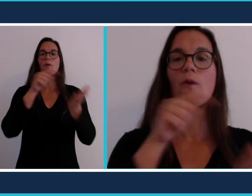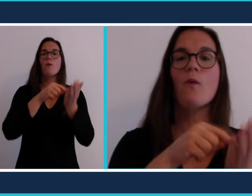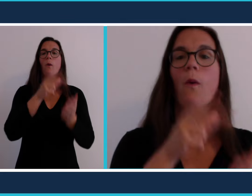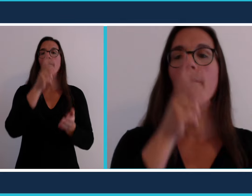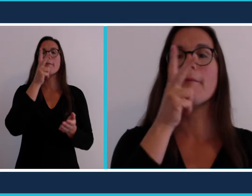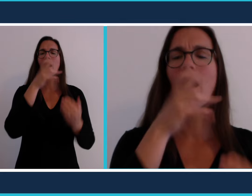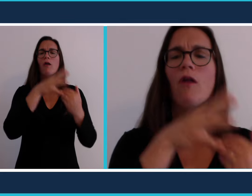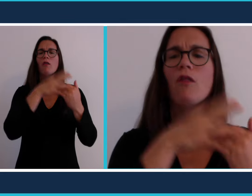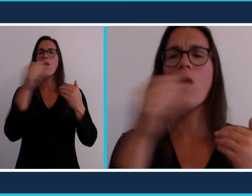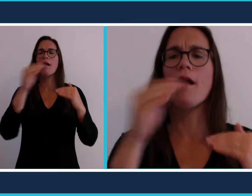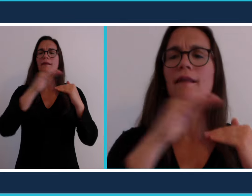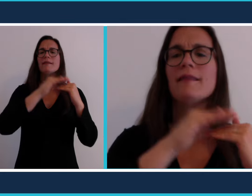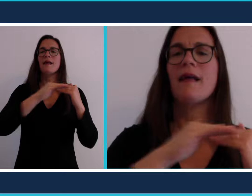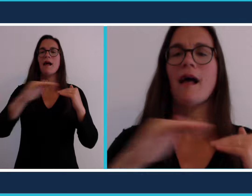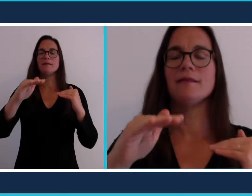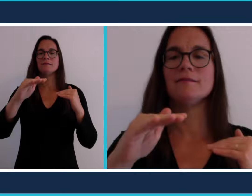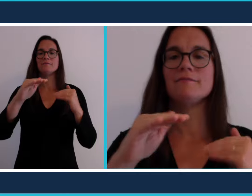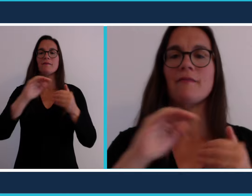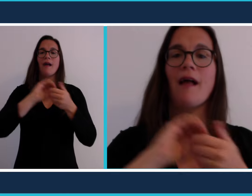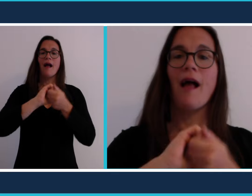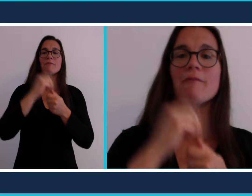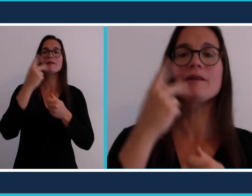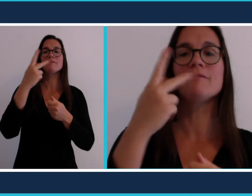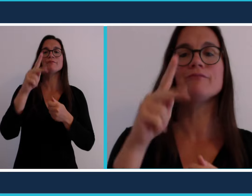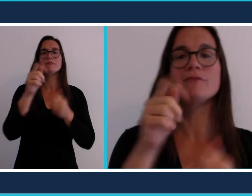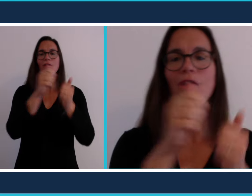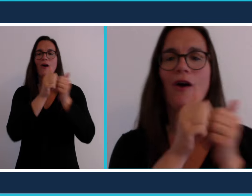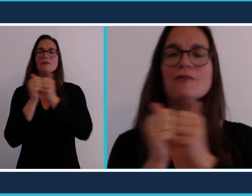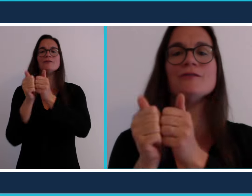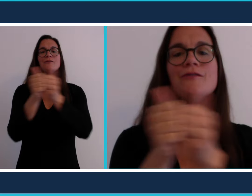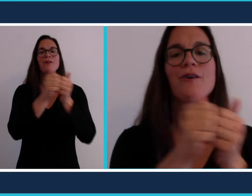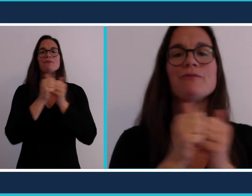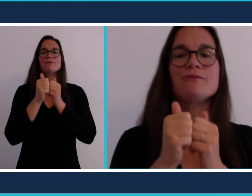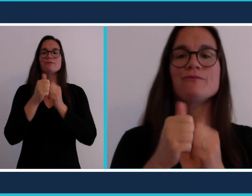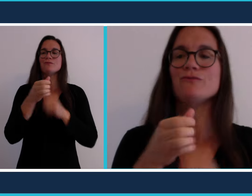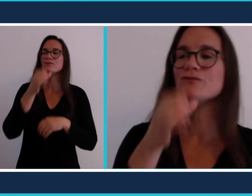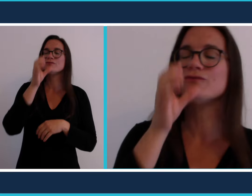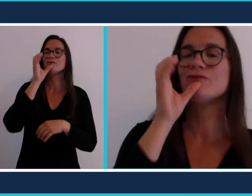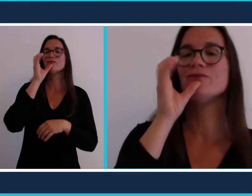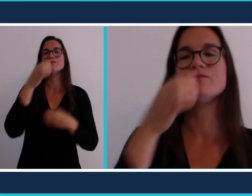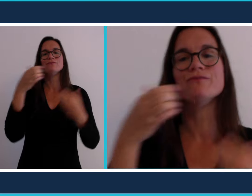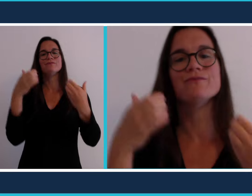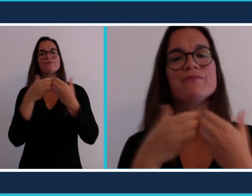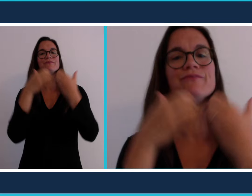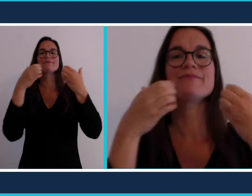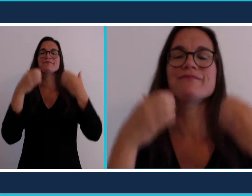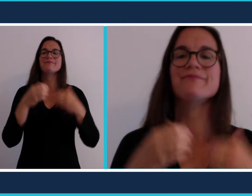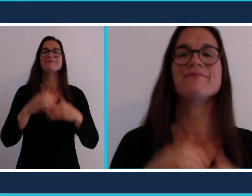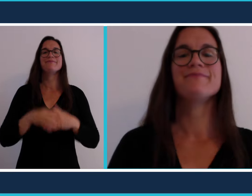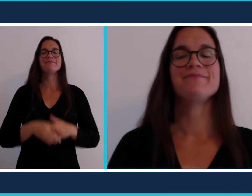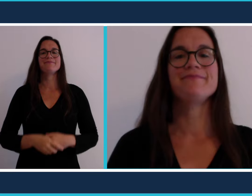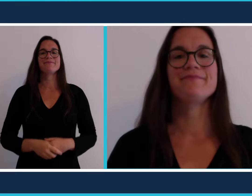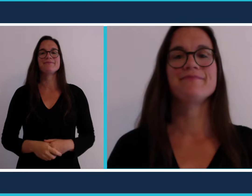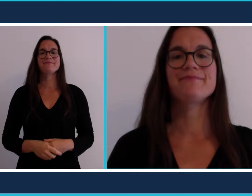Pour aller boire un verre en terrasse et trinquer avec des amis, vous irez dans un bar